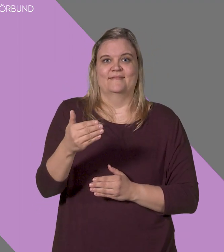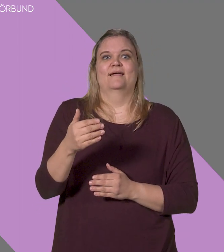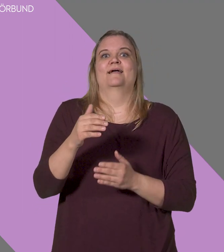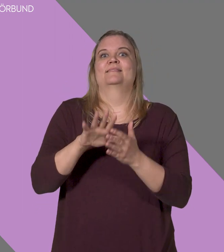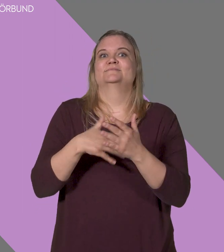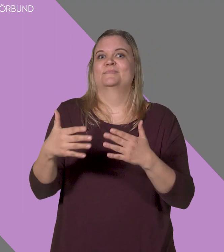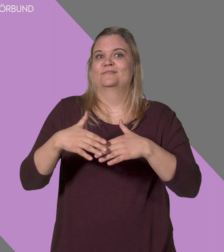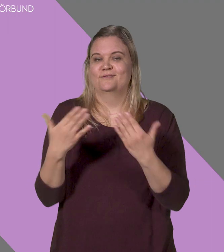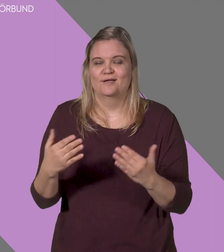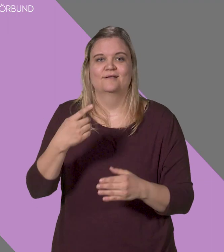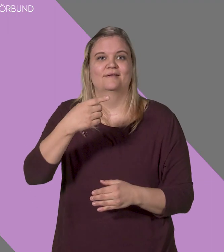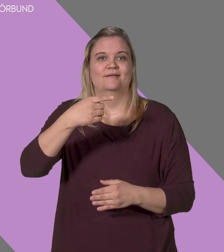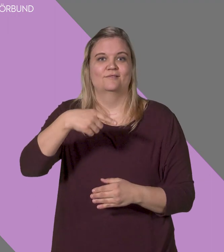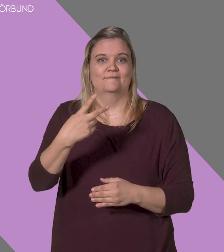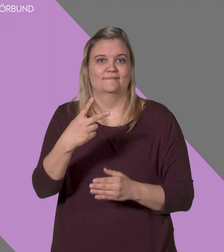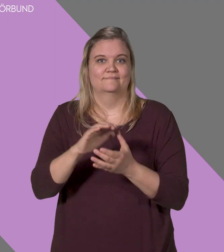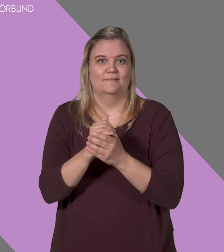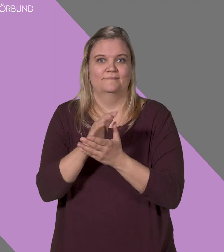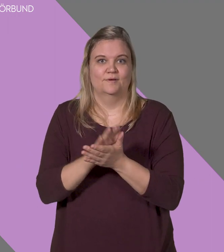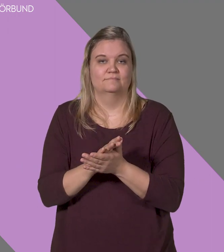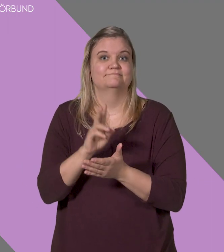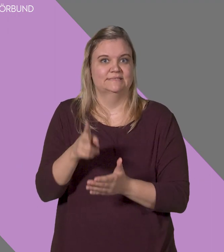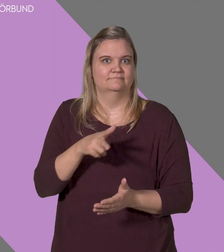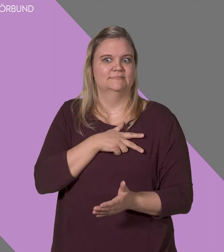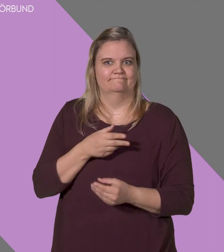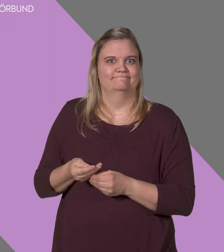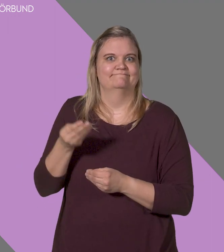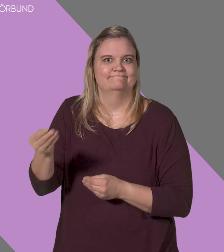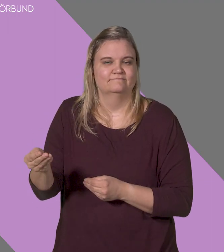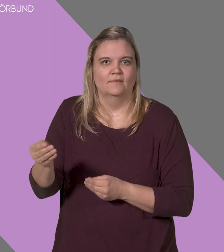Priset delas ut på Teckenspråksdagen den 12 februari,